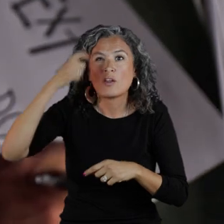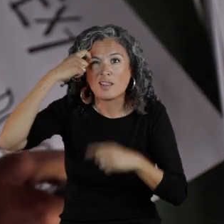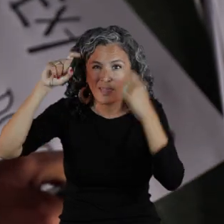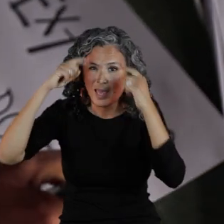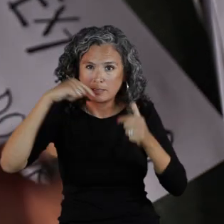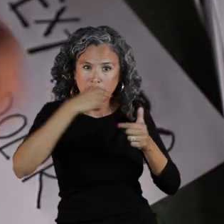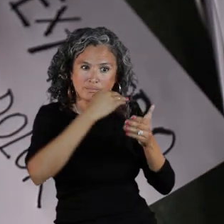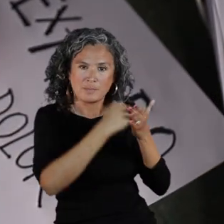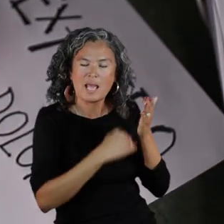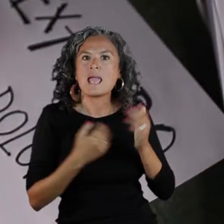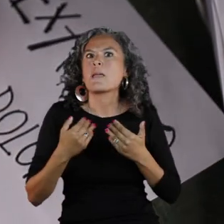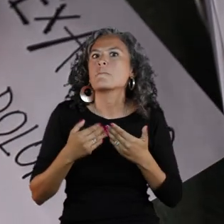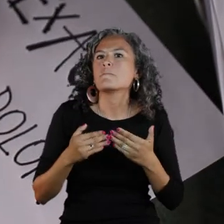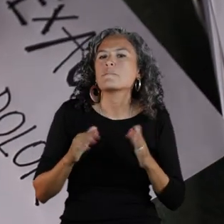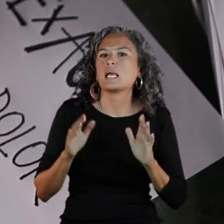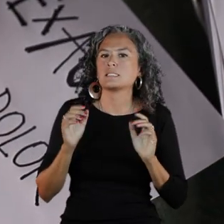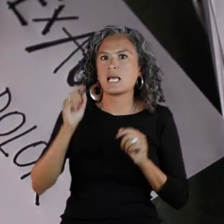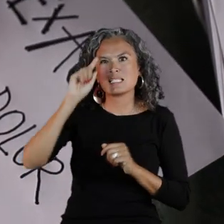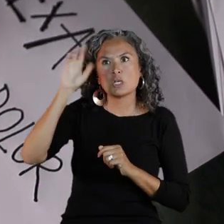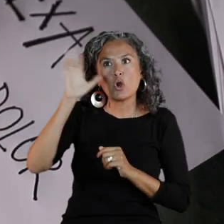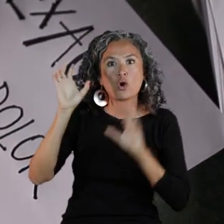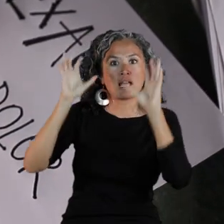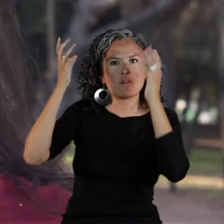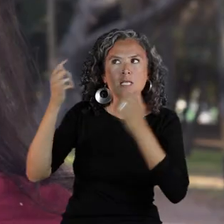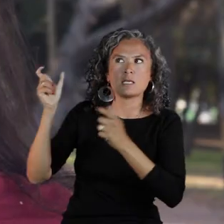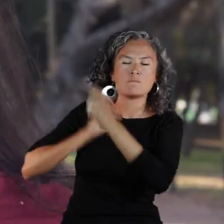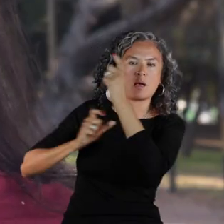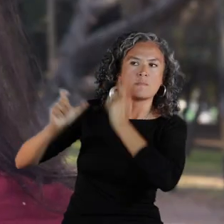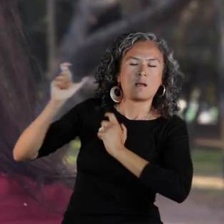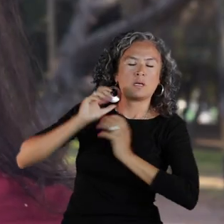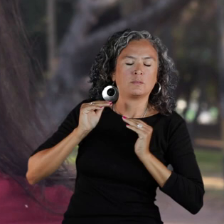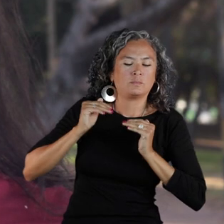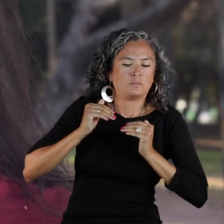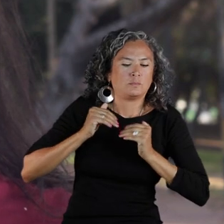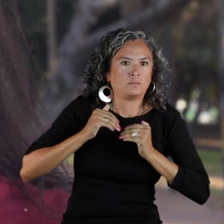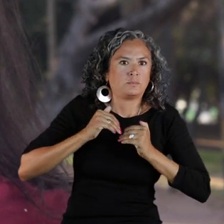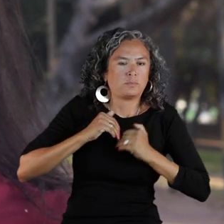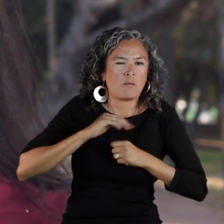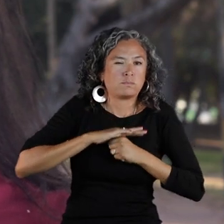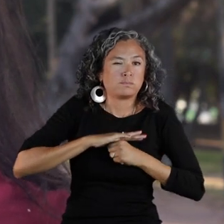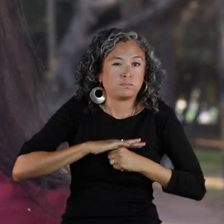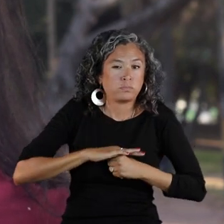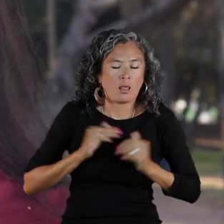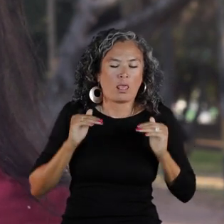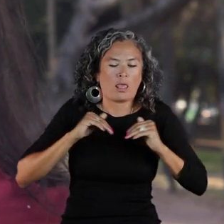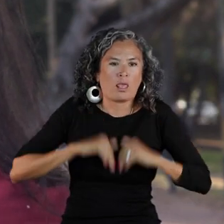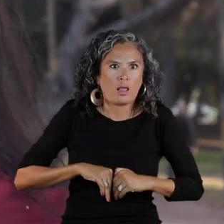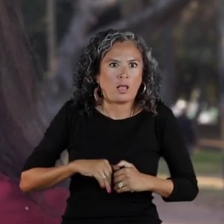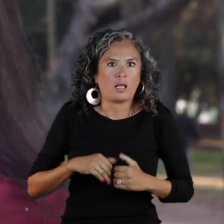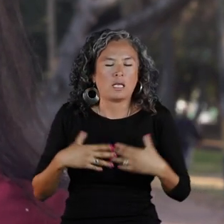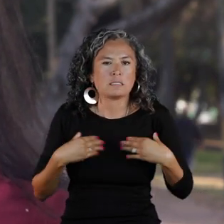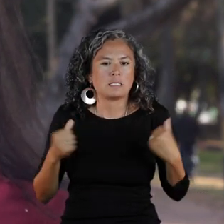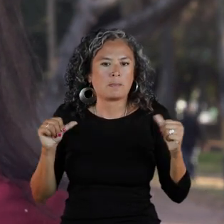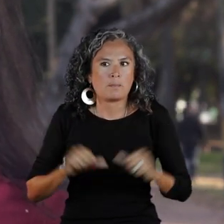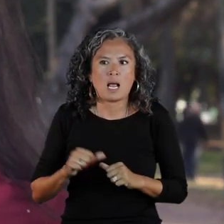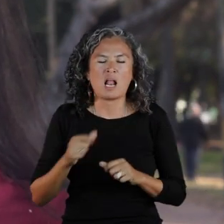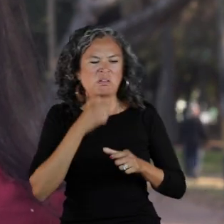Empieza generalmente por la violencia psicológica que es la que daña la autoestima.